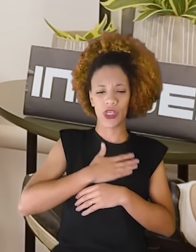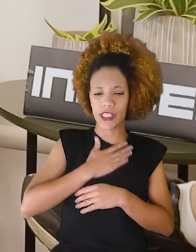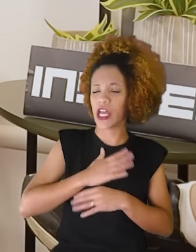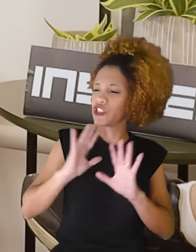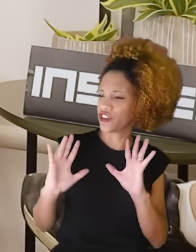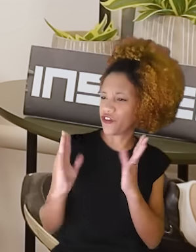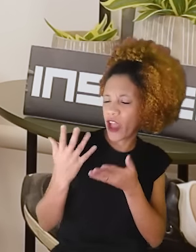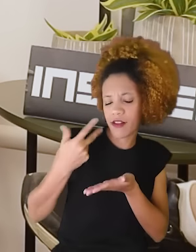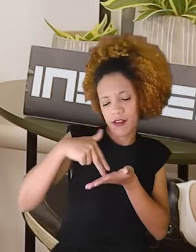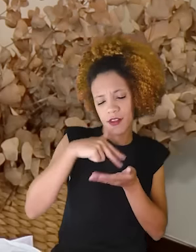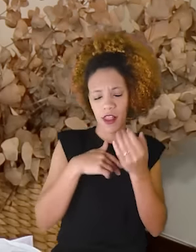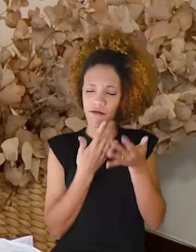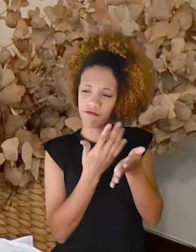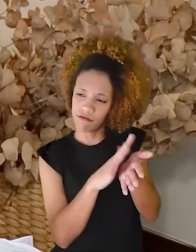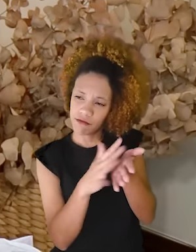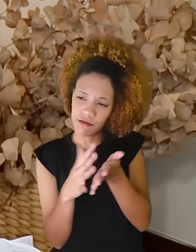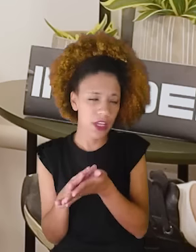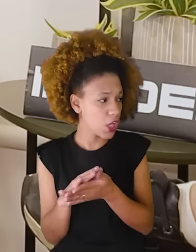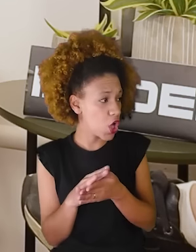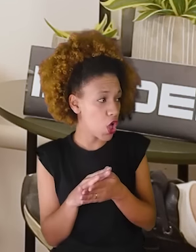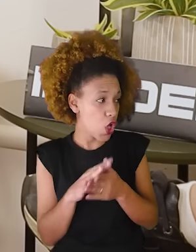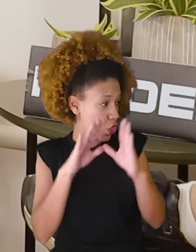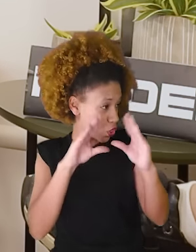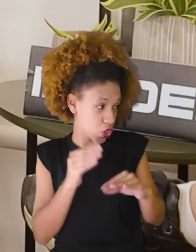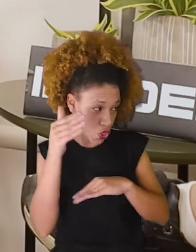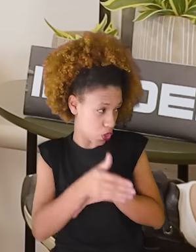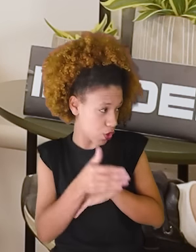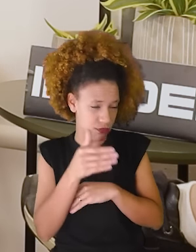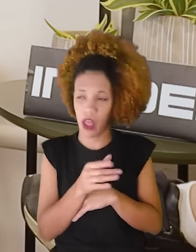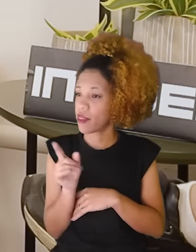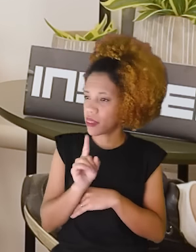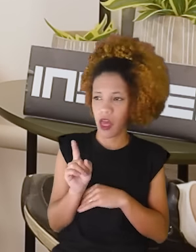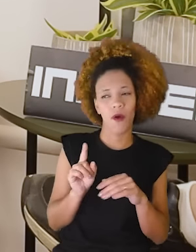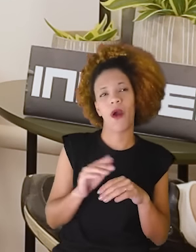de tu sai toda a noite de Pagode toda a noite não porque não tem coisa toda a noite mas se tivesse